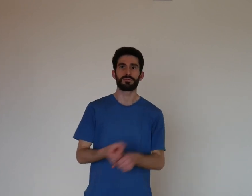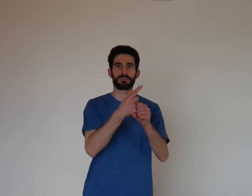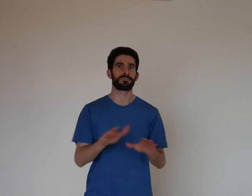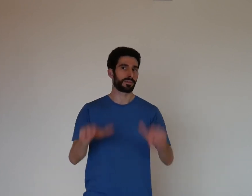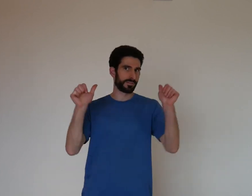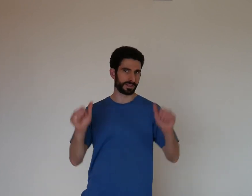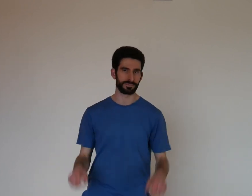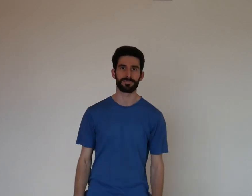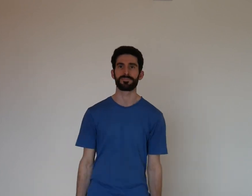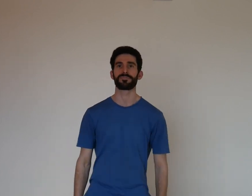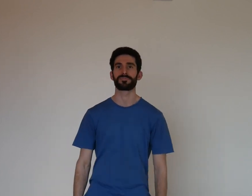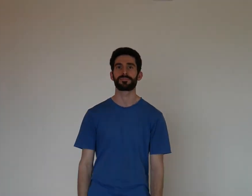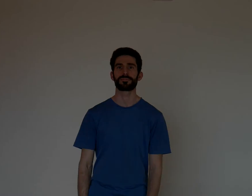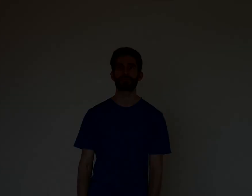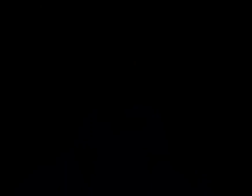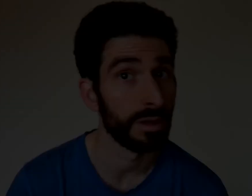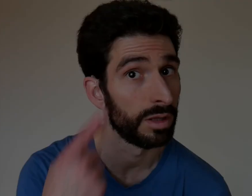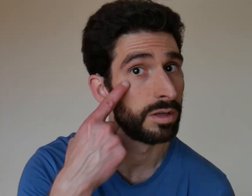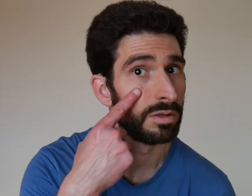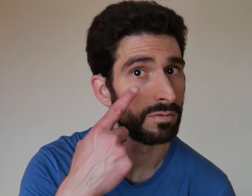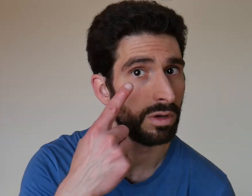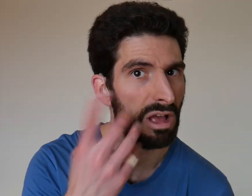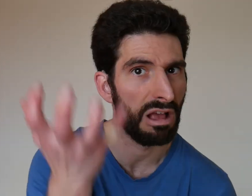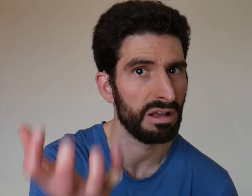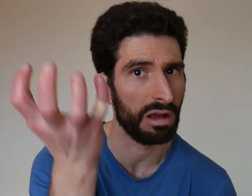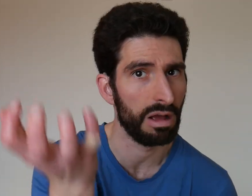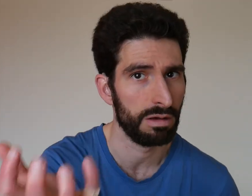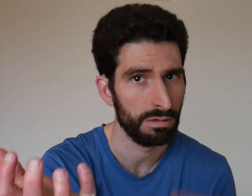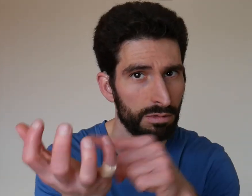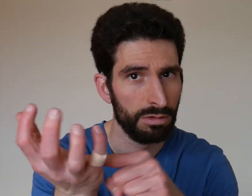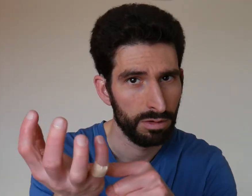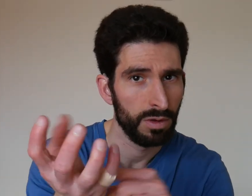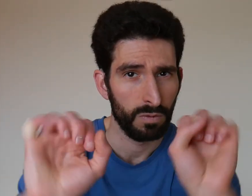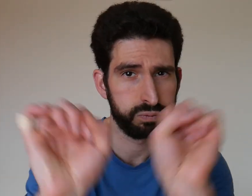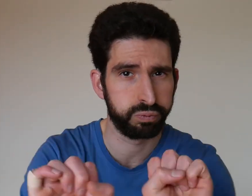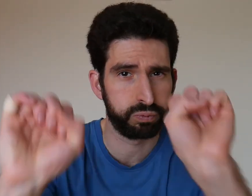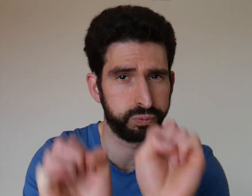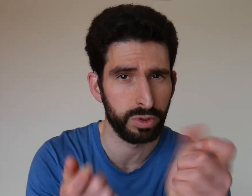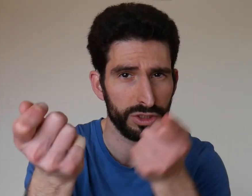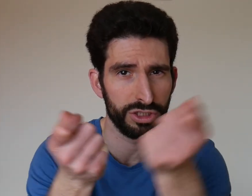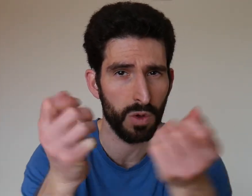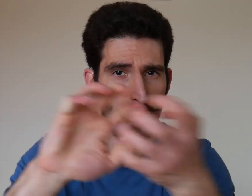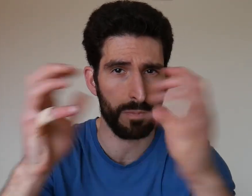Bref, éviter de la jeter. T'as vu ? Pour nettoyer le caca, la gestion est compliquée.